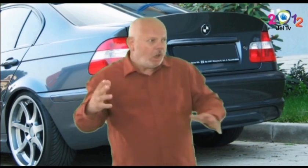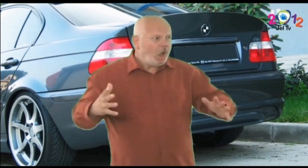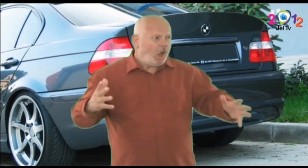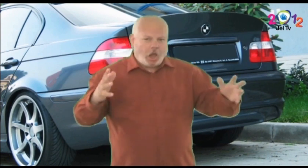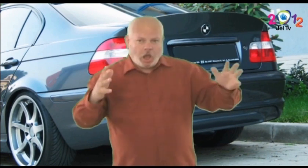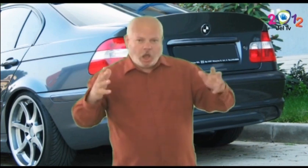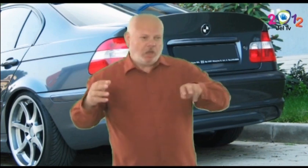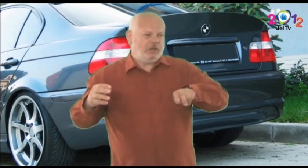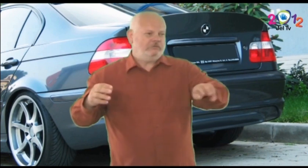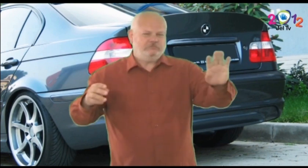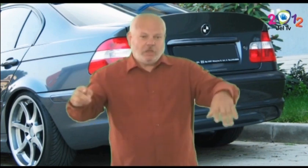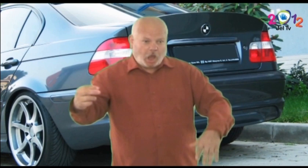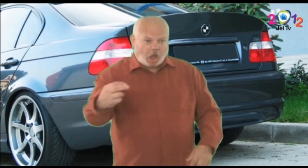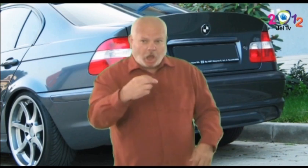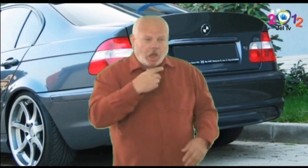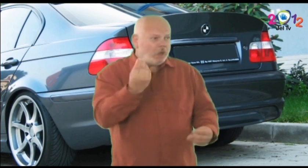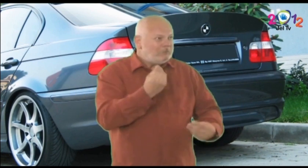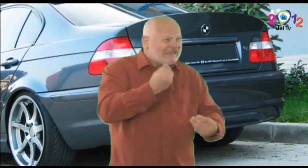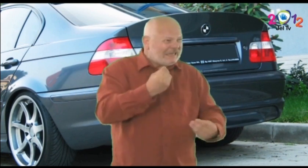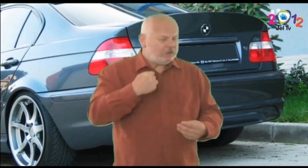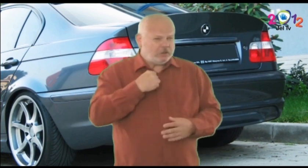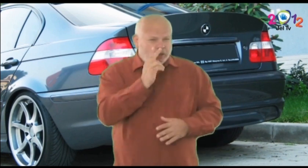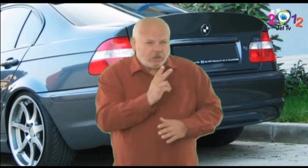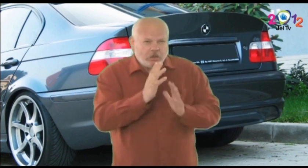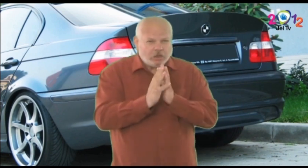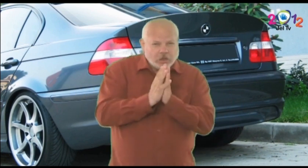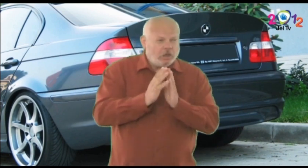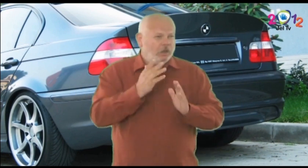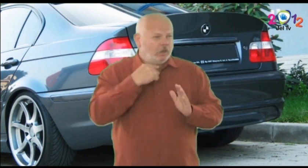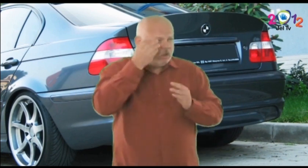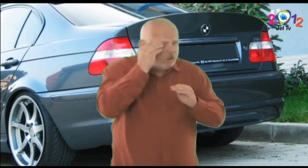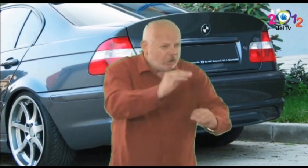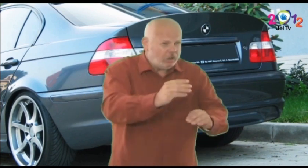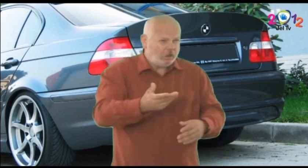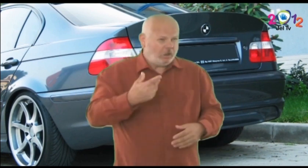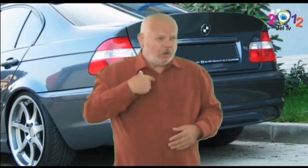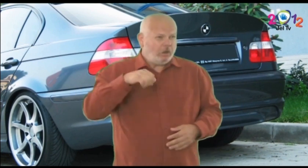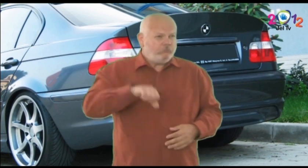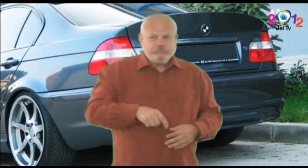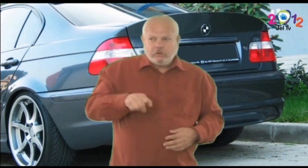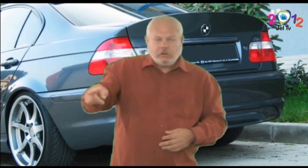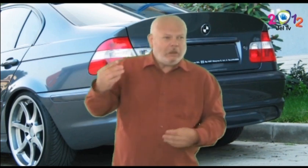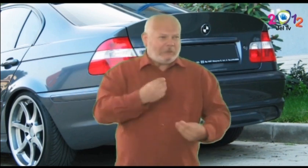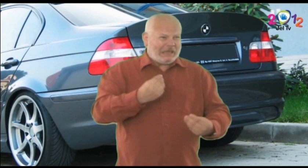A pap ezt kikéri magának és megkérdezi, miért? Én imádkoztam, mégis a taxisofõr kapott tiszteletet, nekem a rossz jutott?